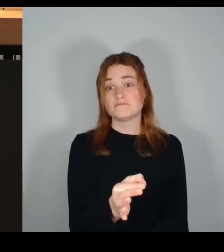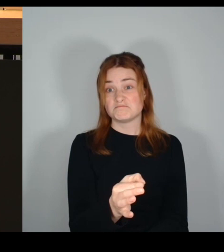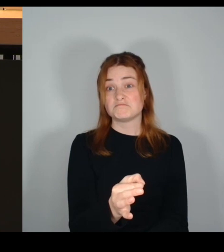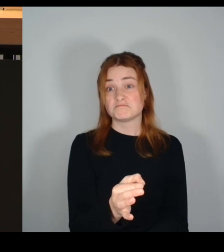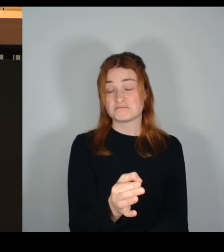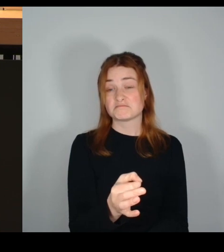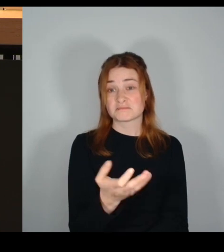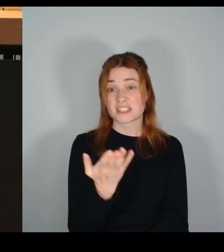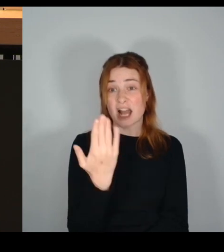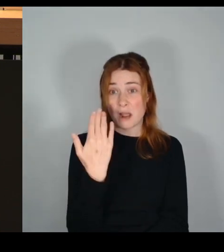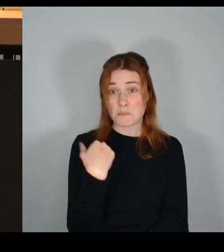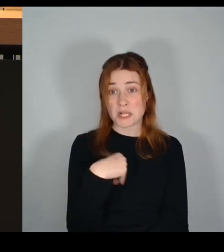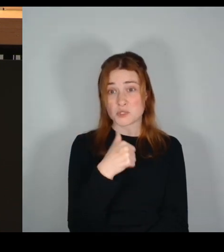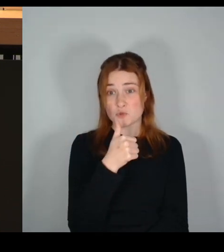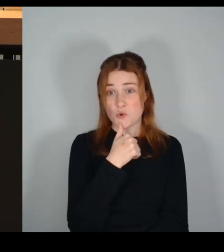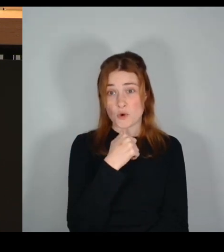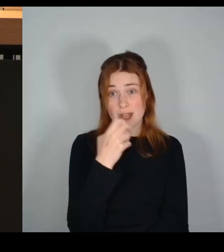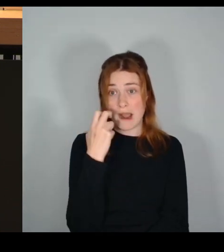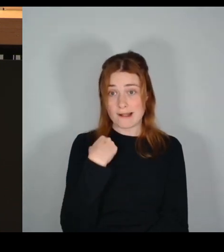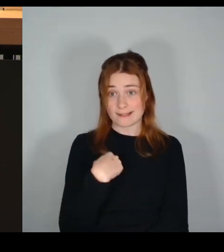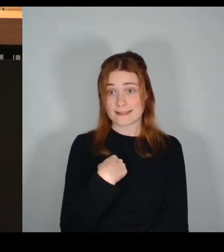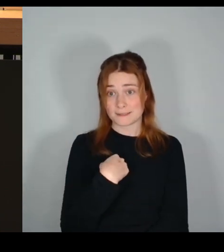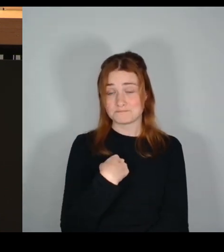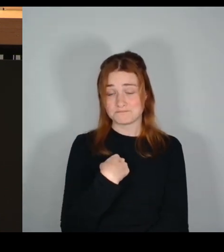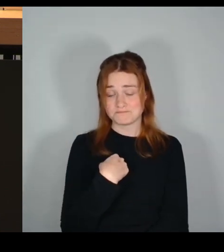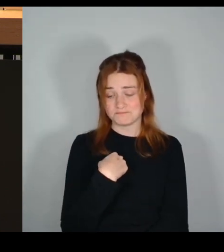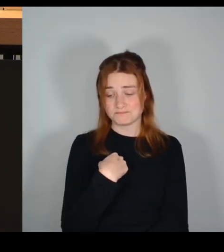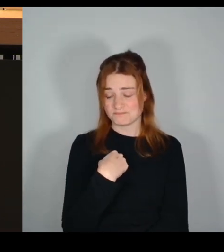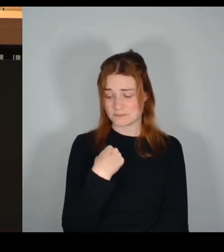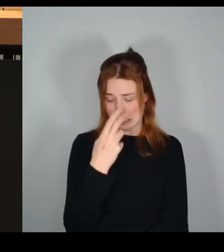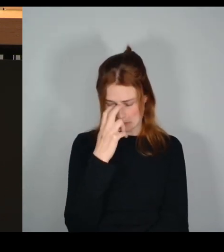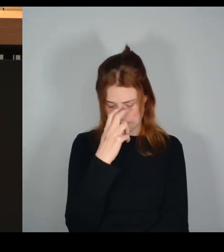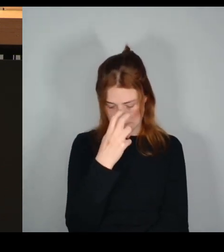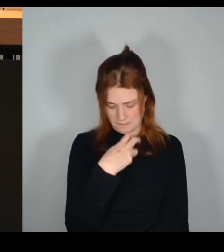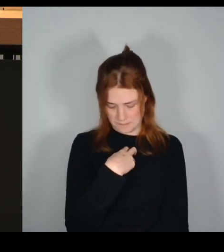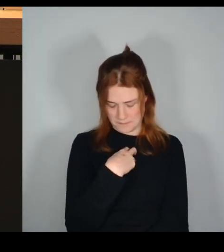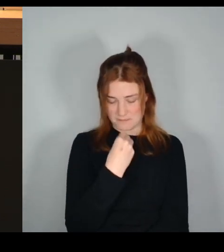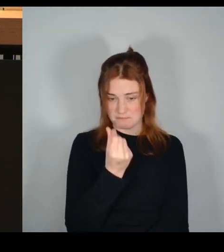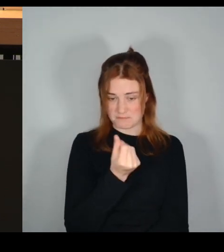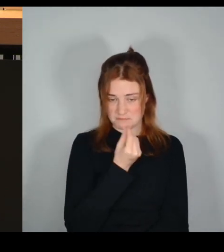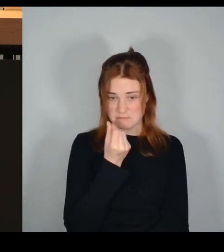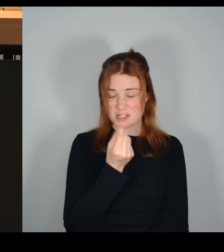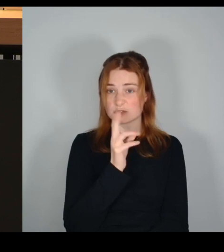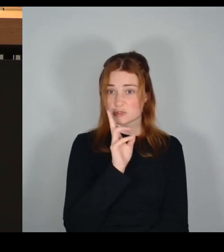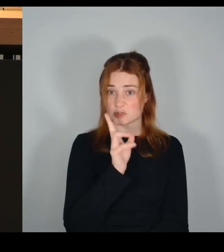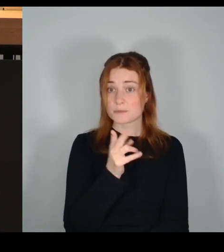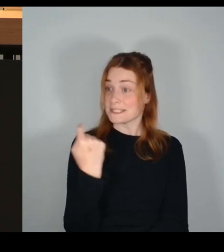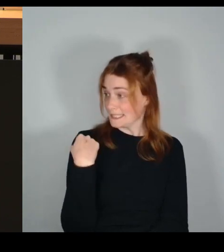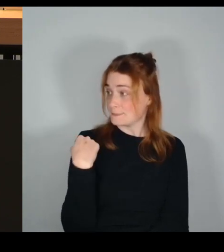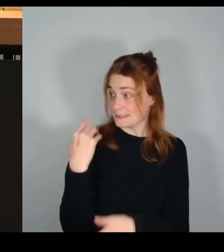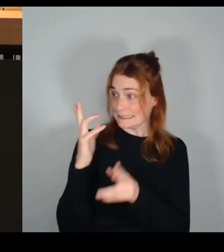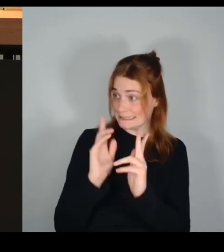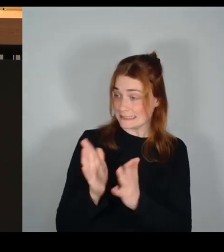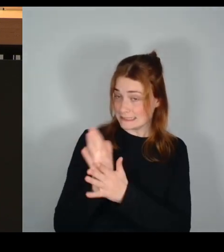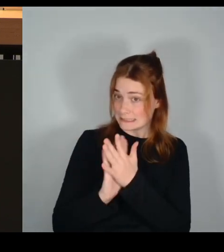klargemacht und Sie haben es gerade eben richtig erwähnt Atomkraft ist in jeder Hinsicht Hochrisikotechnologie. Die